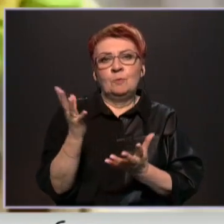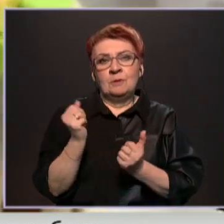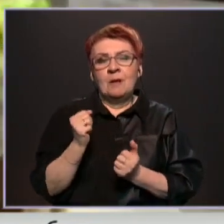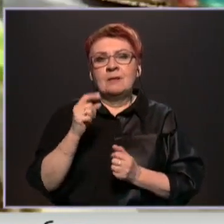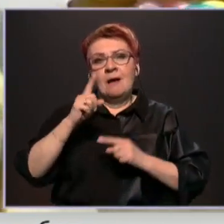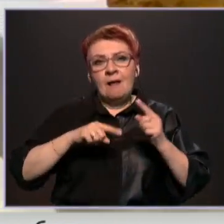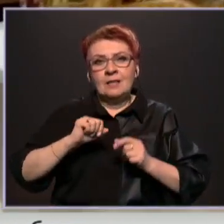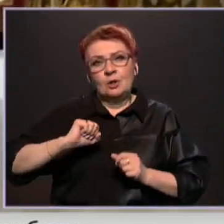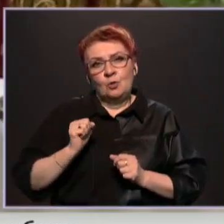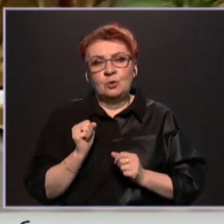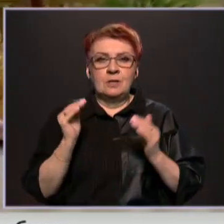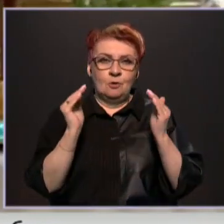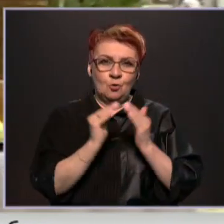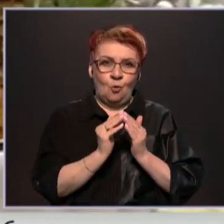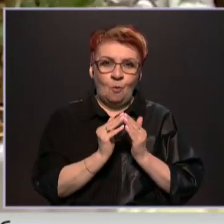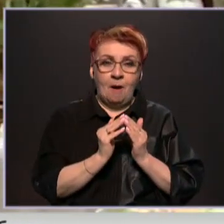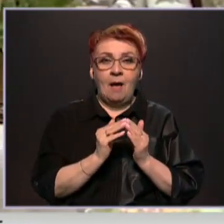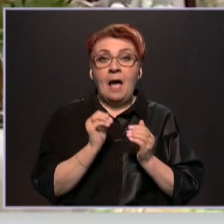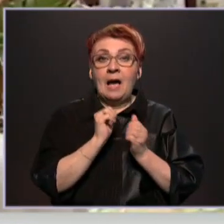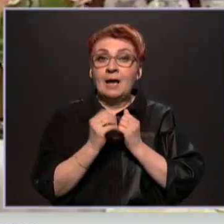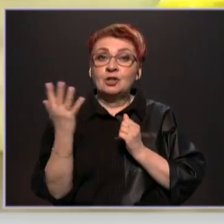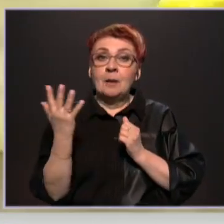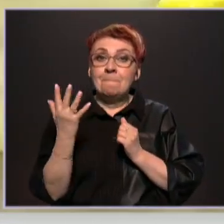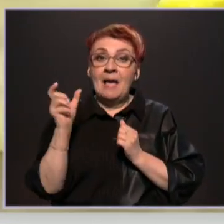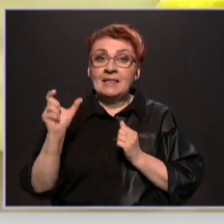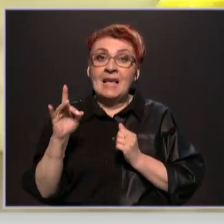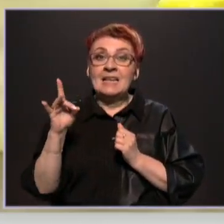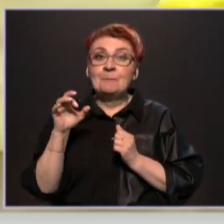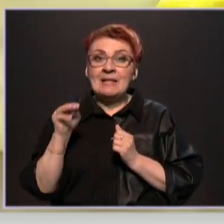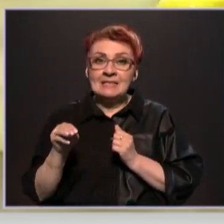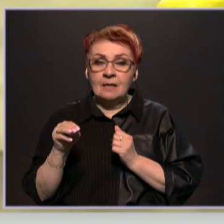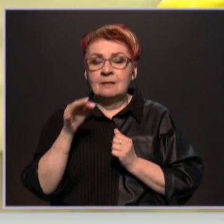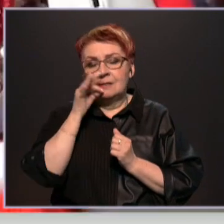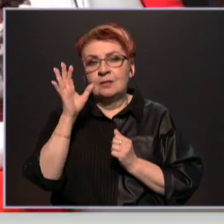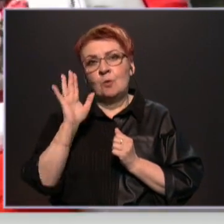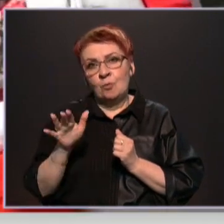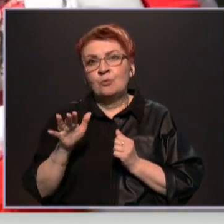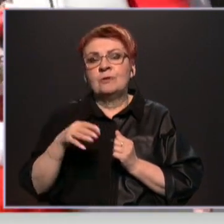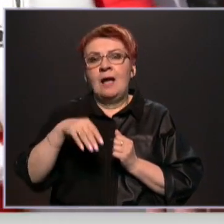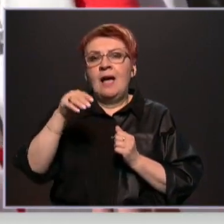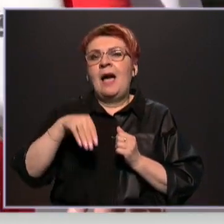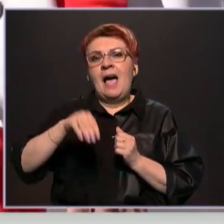у себя дома каждый пятый респондент рассказал что собирается освещать куличи и яйца в планах также